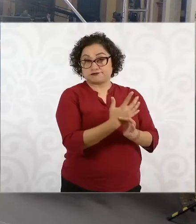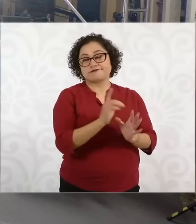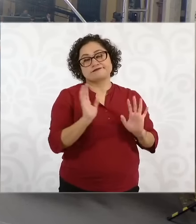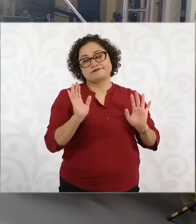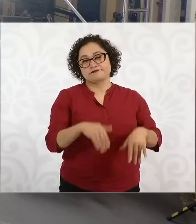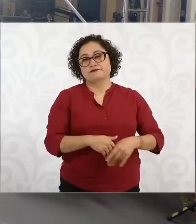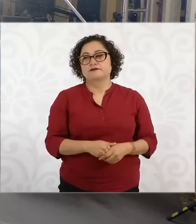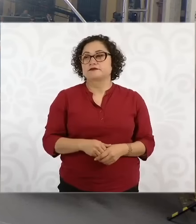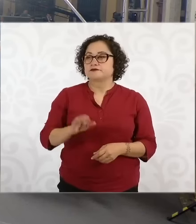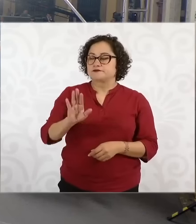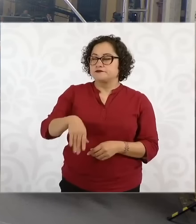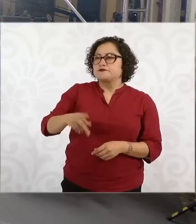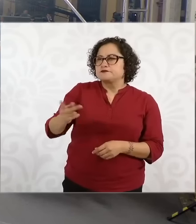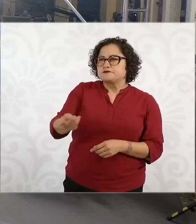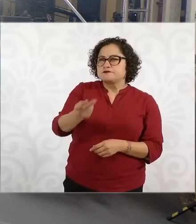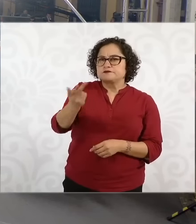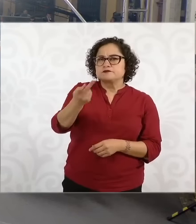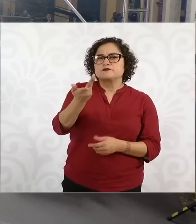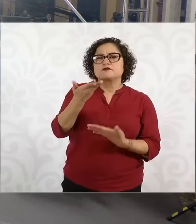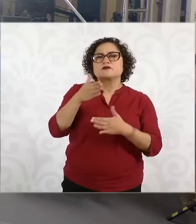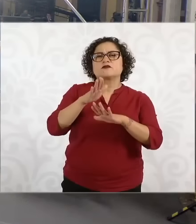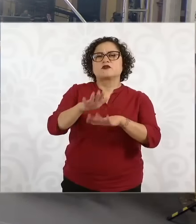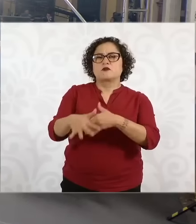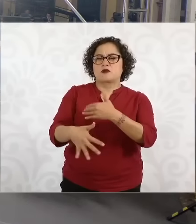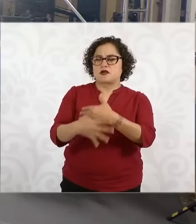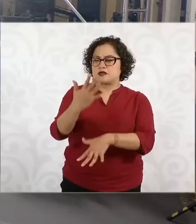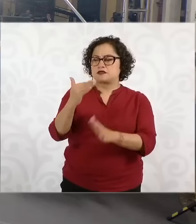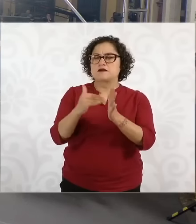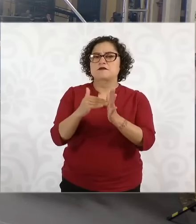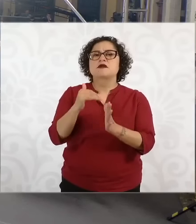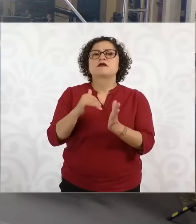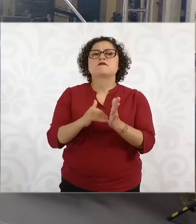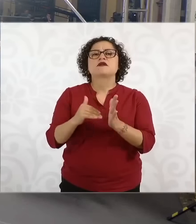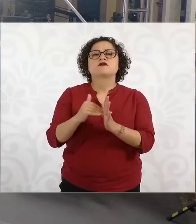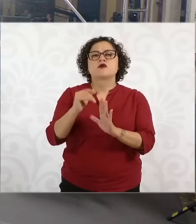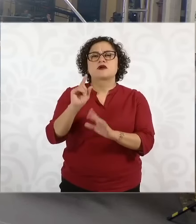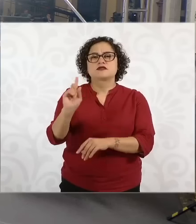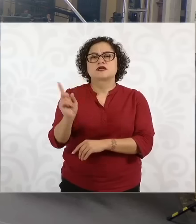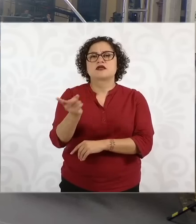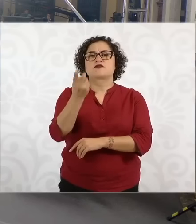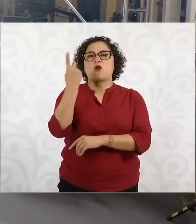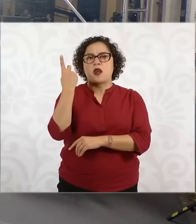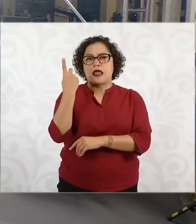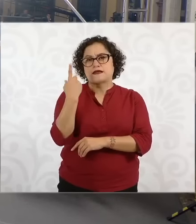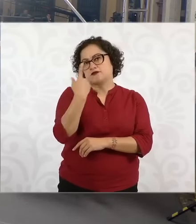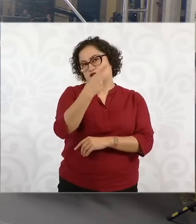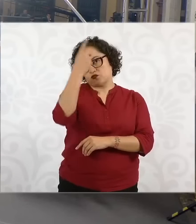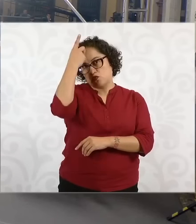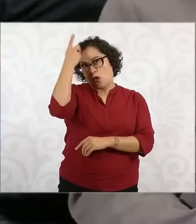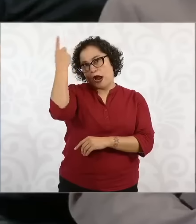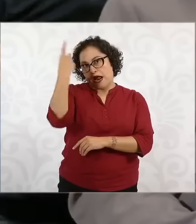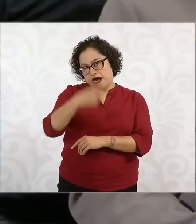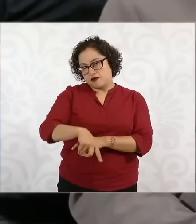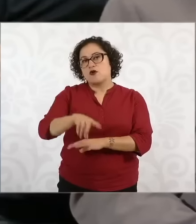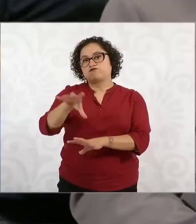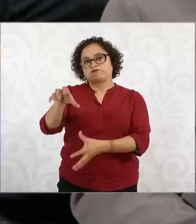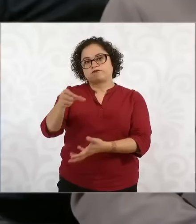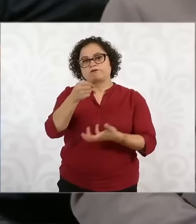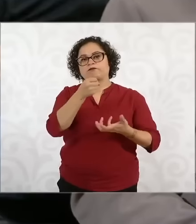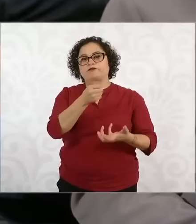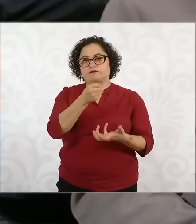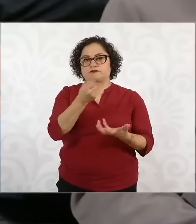de 15,000 millones de dólares a los bienes del mayo Zambada, e México no va a solicitar parte